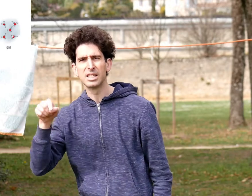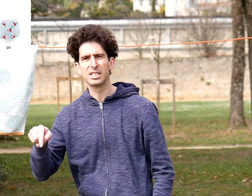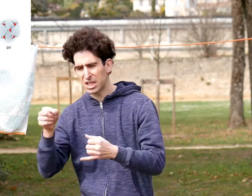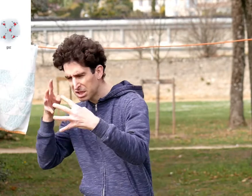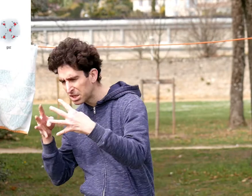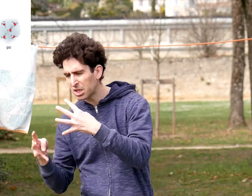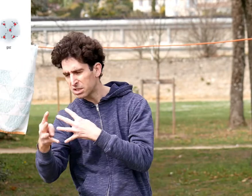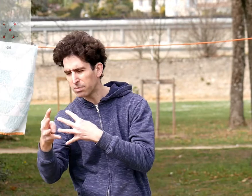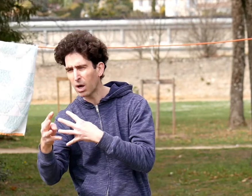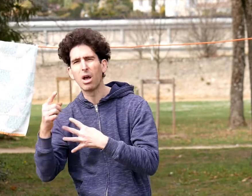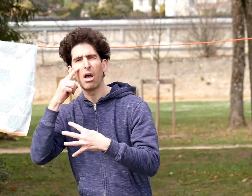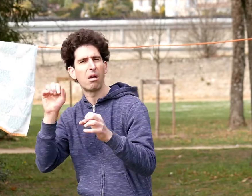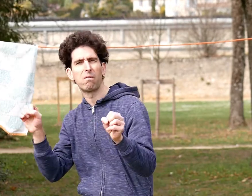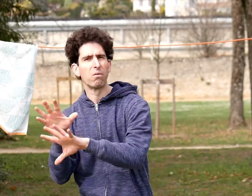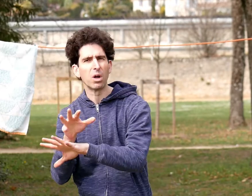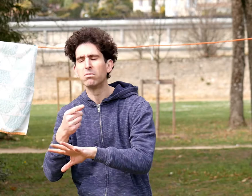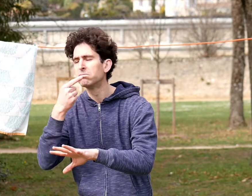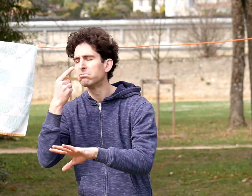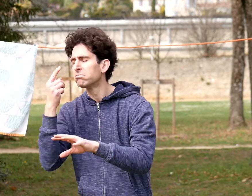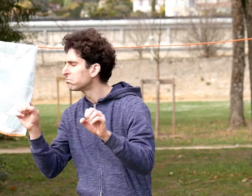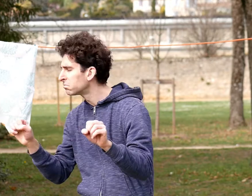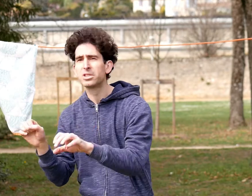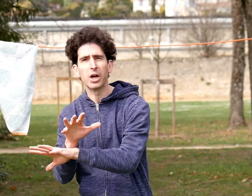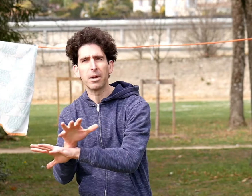Celui-ci est transparent. On ne le voit pas et on ne le sent pas.